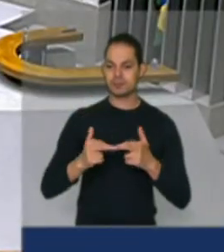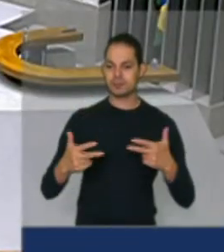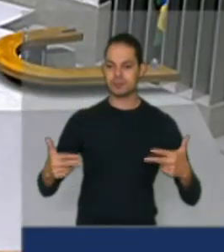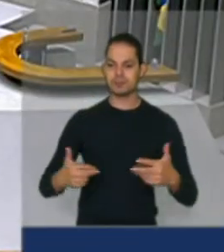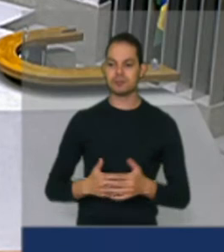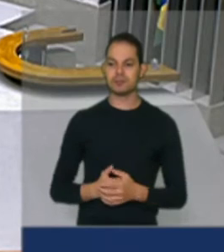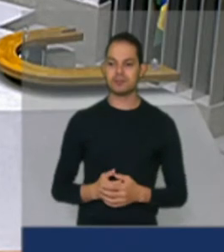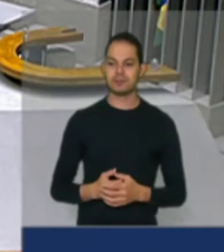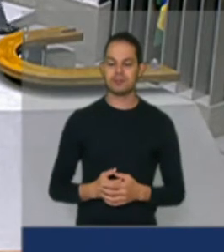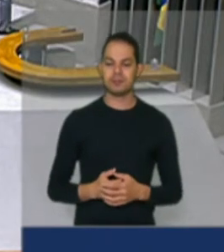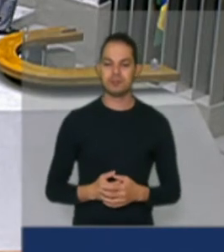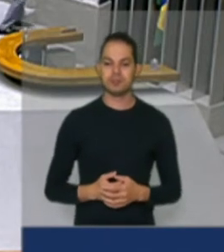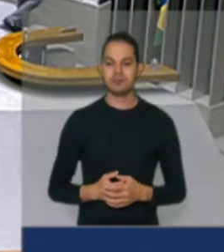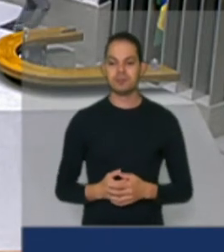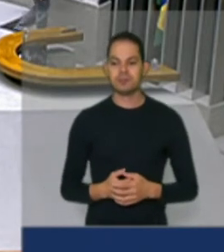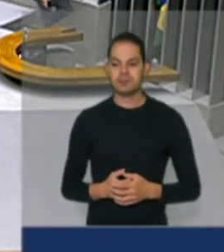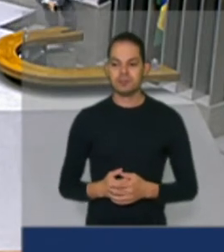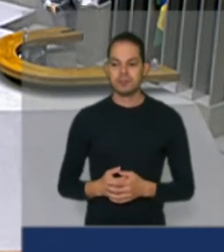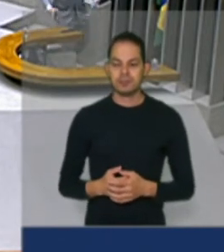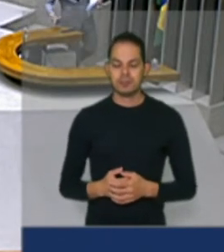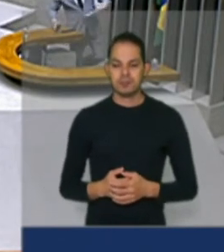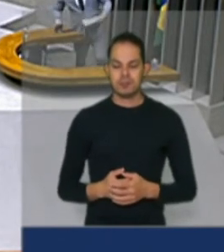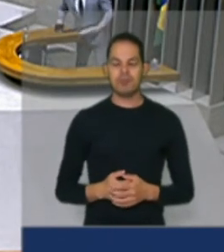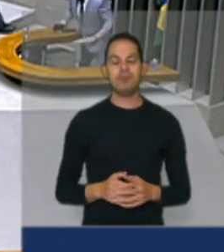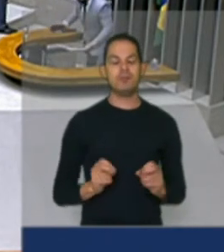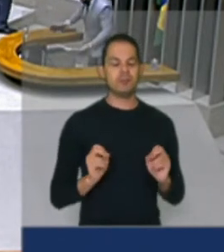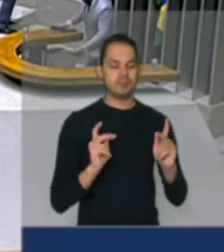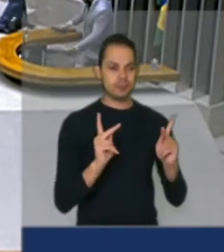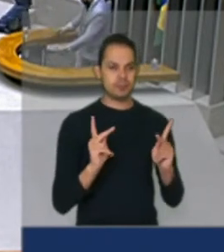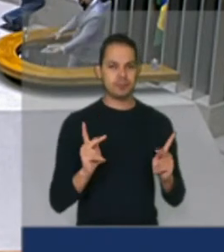[PRESIDENTE]: OK, VAMOS AQUI AO DEPUTADO, DEPOIS DO NOSSO DEPUTADO PEDRO UCZAI, DE SANTA CATARINA, NÓS VAMOS